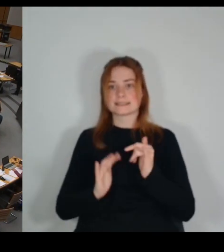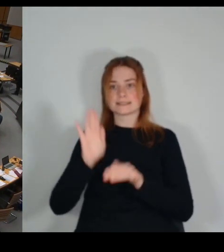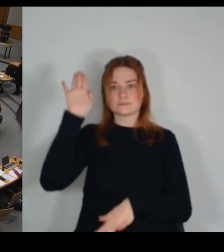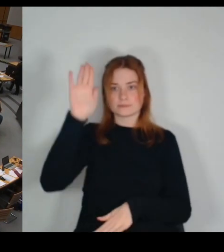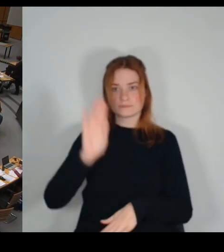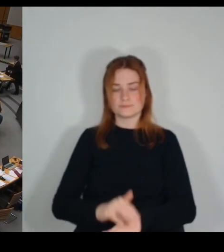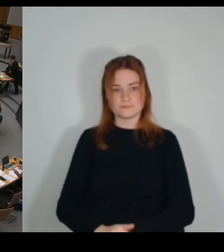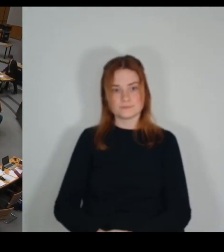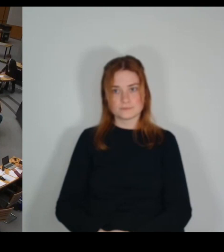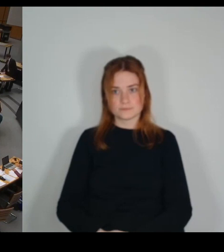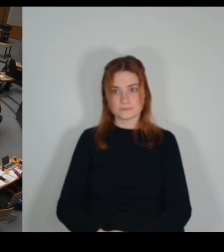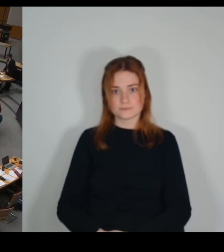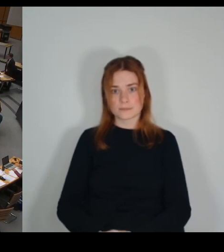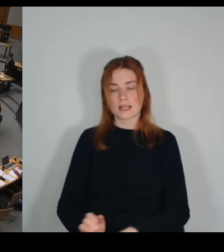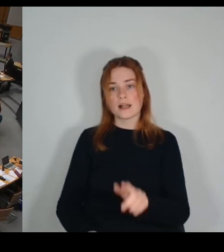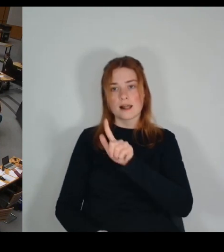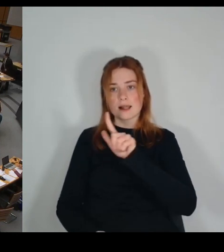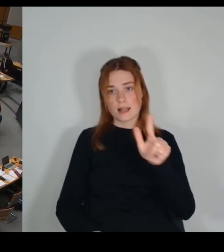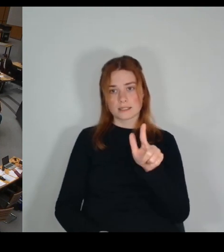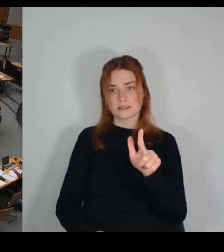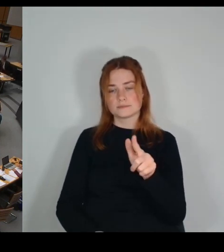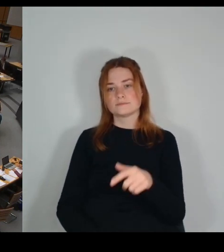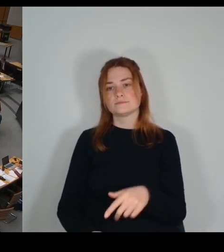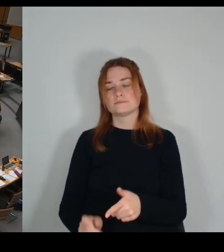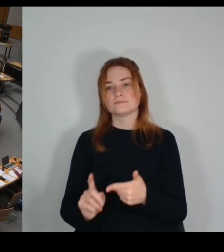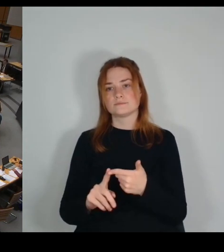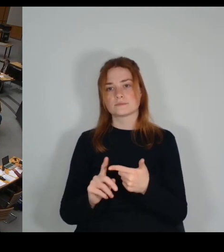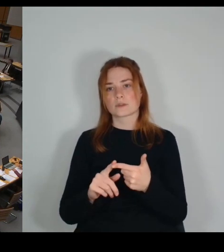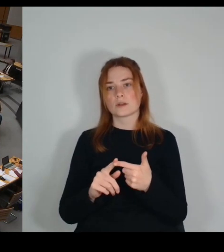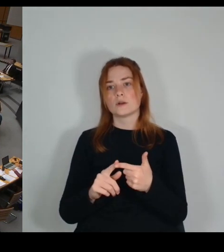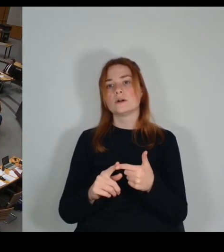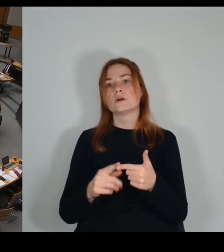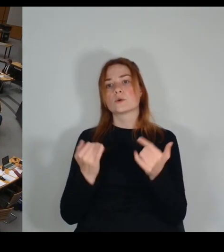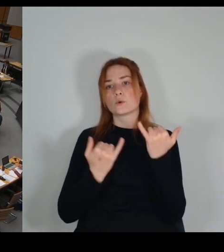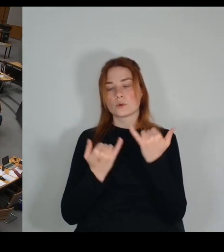Bündnis 90 Grüne und die AfD Fraktion und ein fraktionsloser Abgeordneter.